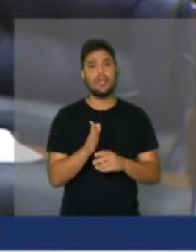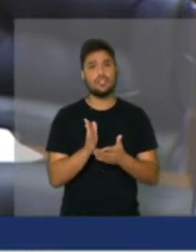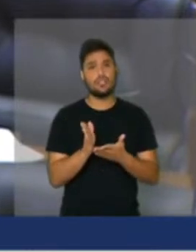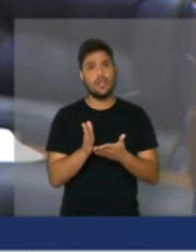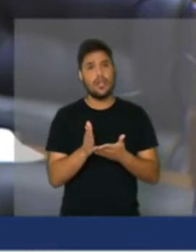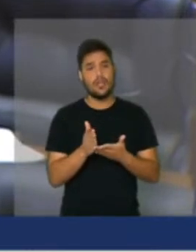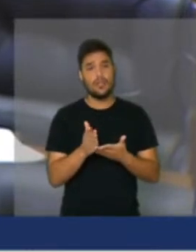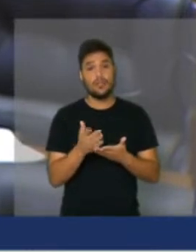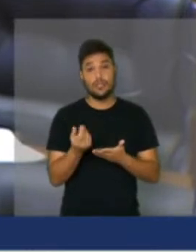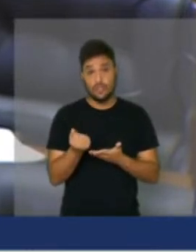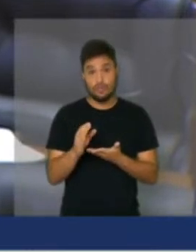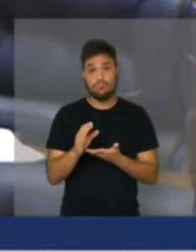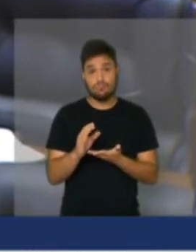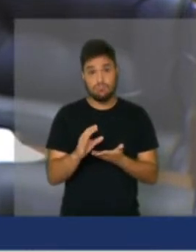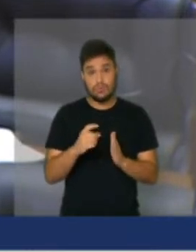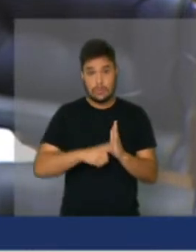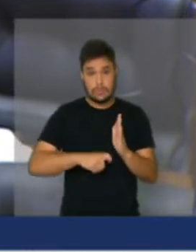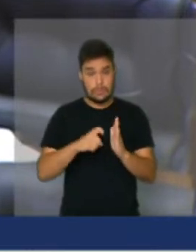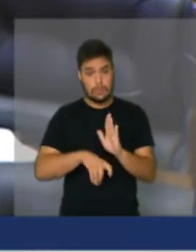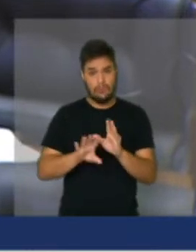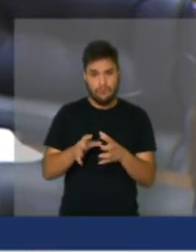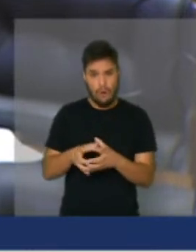QUE ESSE 1% CERTAMENTE CONTRIBUIRÁAINDA MAIS PARA O DESENVOLVIMENTO DOS MUNICÍPIOS DO BRASIL. ENTÃO,